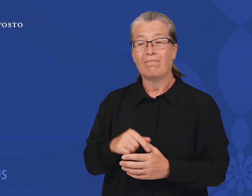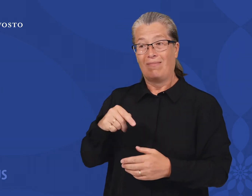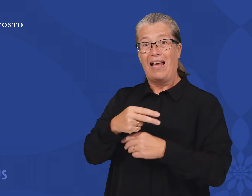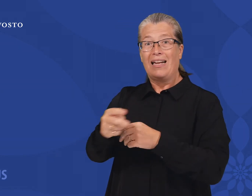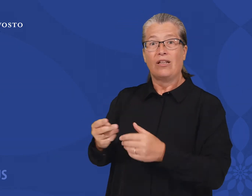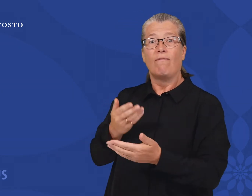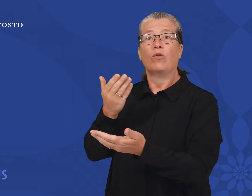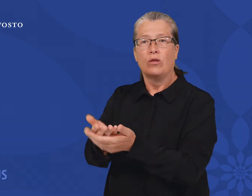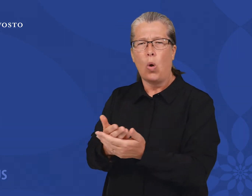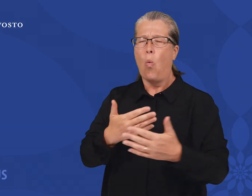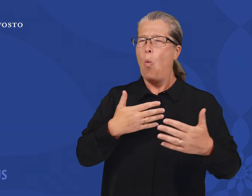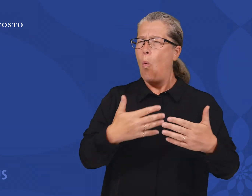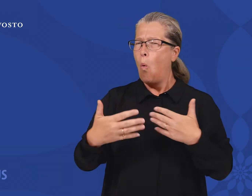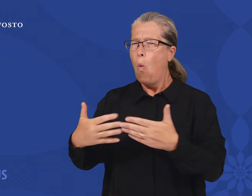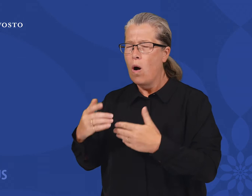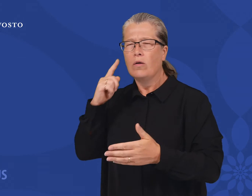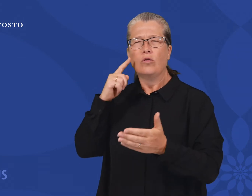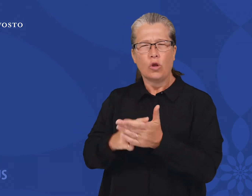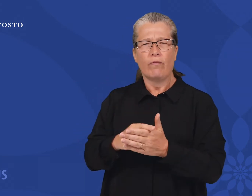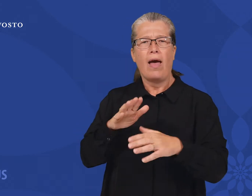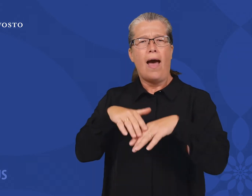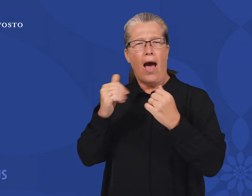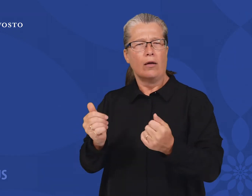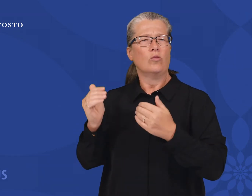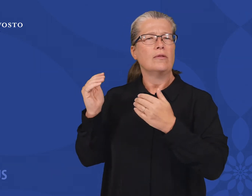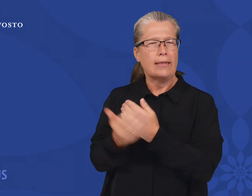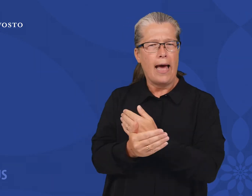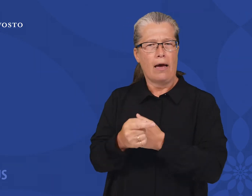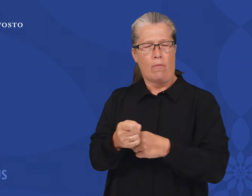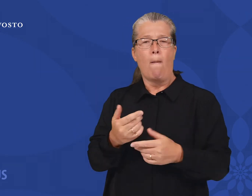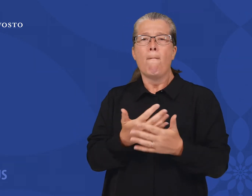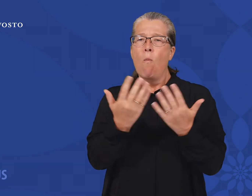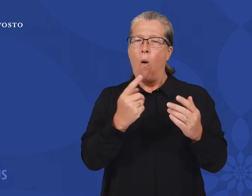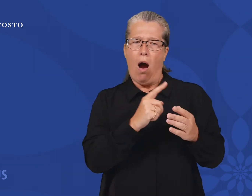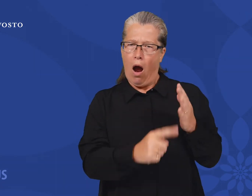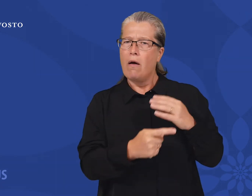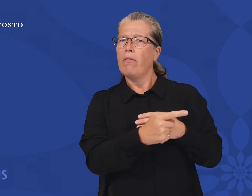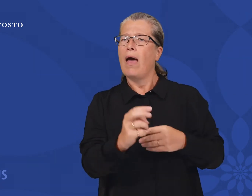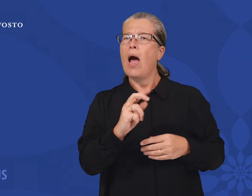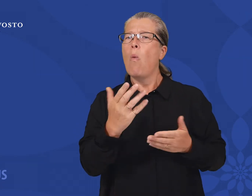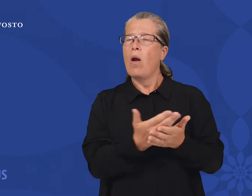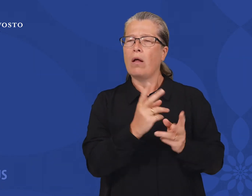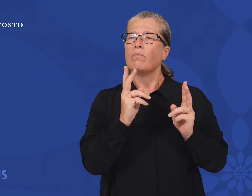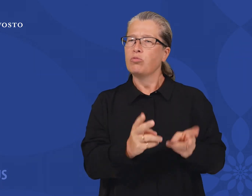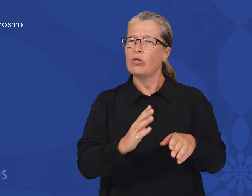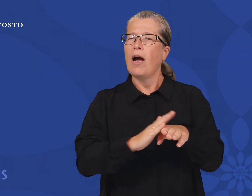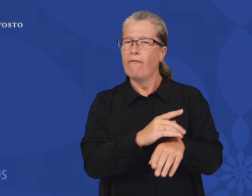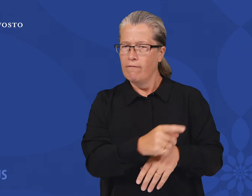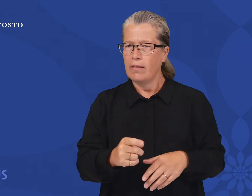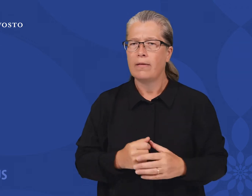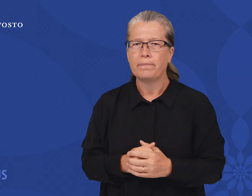De hälsosäkerhetsåtgärder som föreslås i propositionen används i flera andra EU-länder.